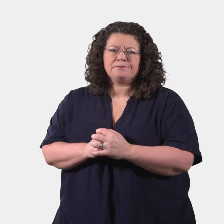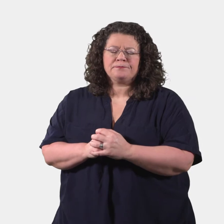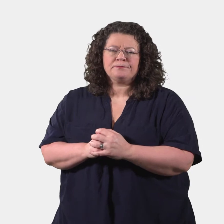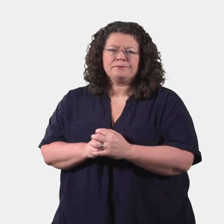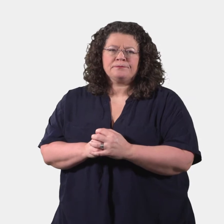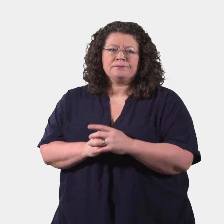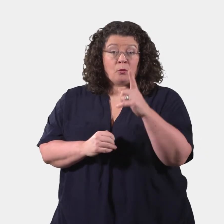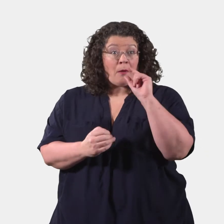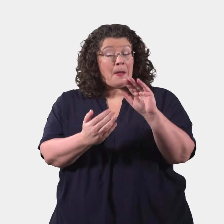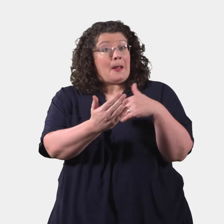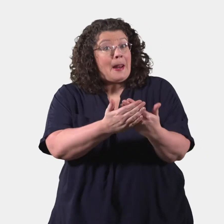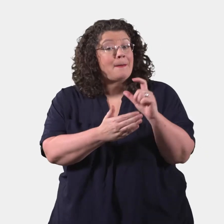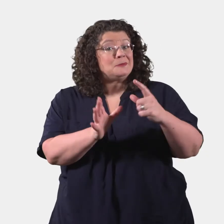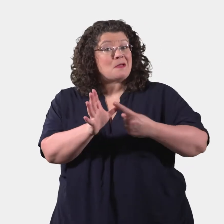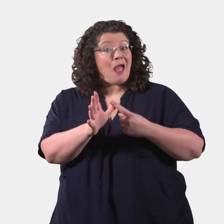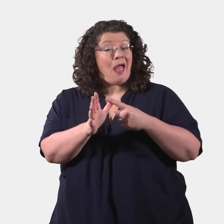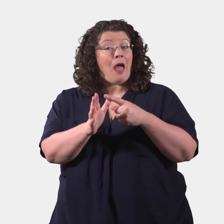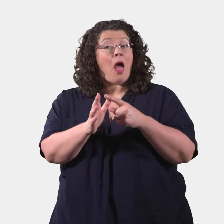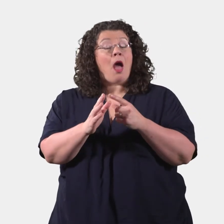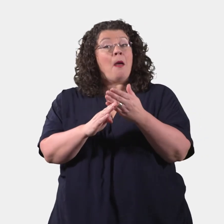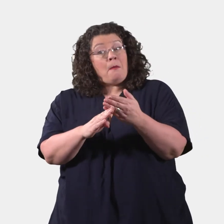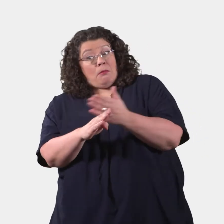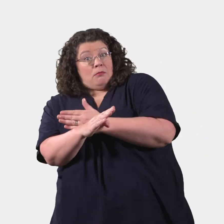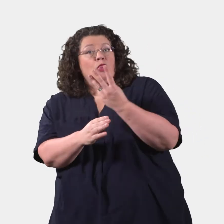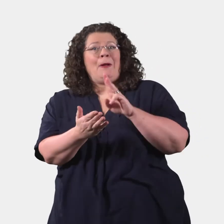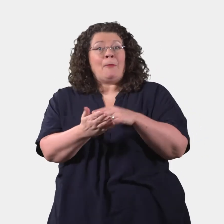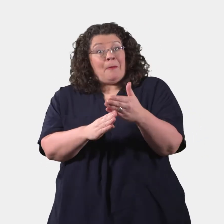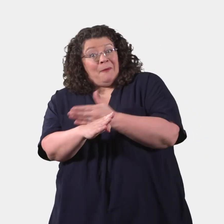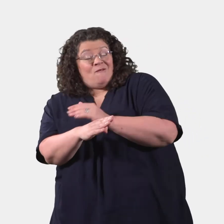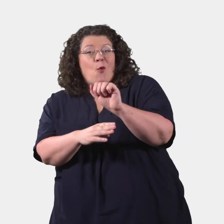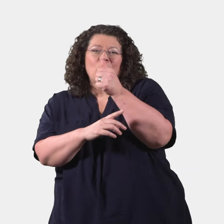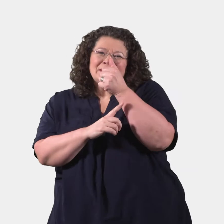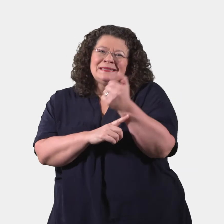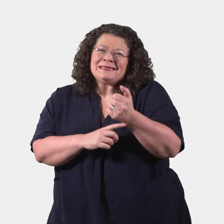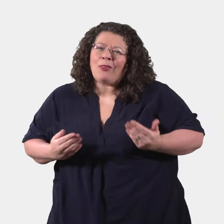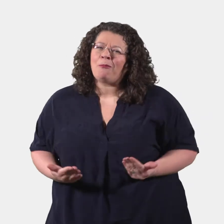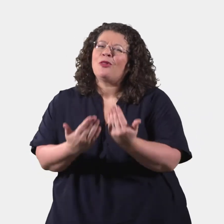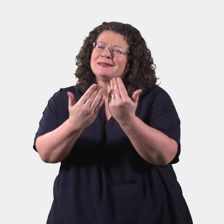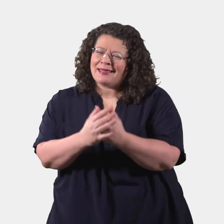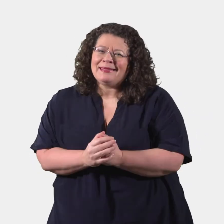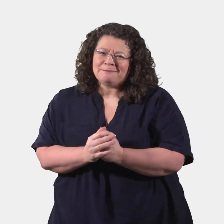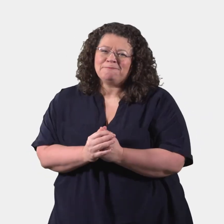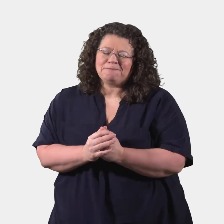Gallwch chi wneud cais am Lwfans Gofalwyr hyd at dri mis cyn i chi droi’n 16 oed.